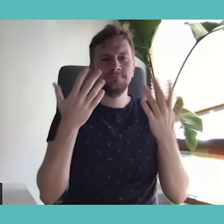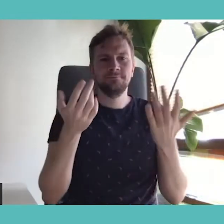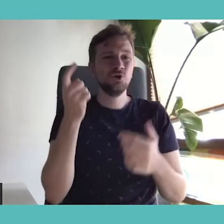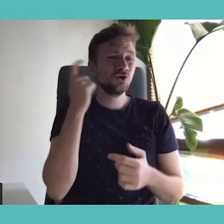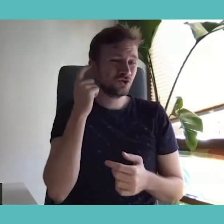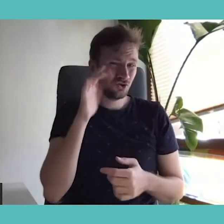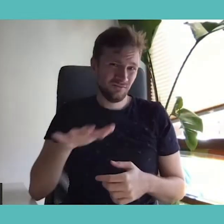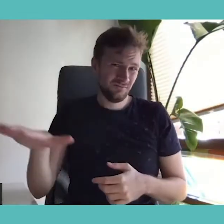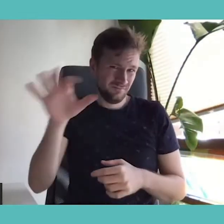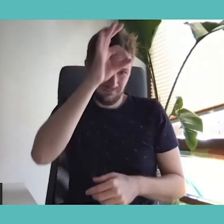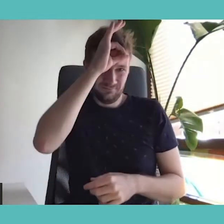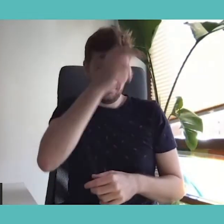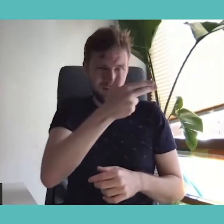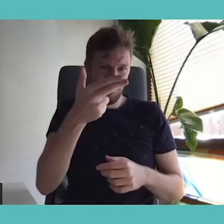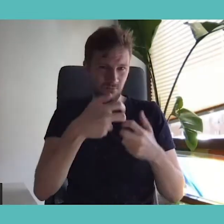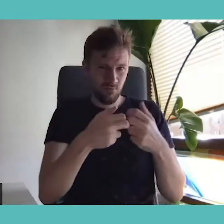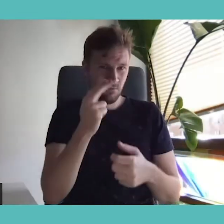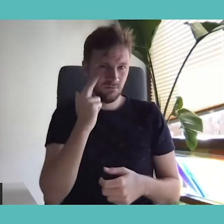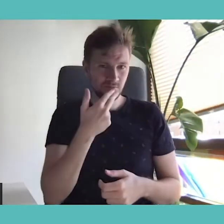Słyszące społeczeństwo nie ma świadomości, wiedzy na temat problemów Głuchych.